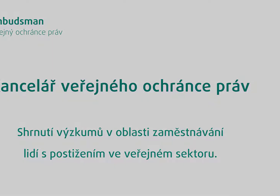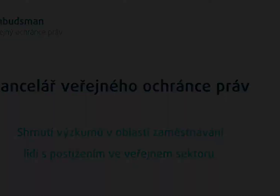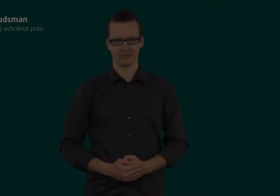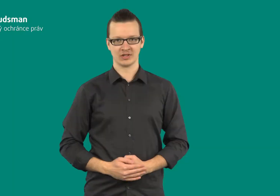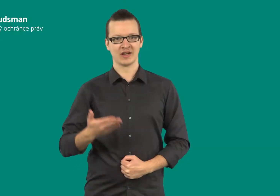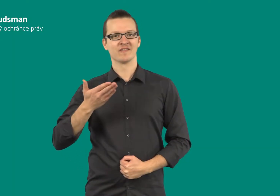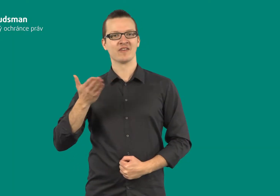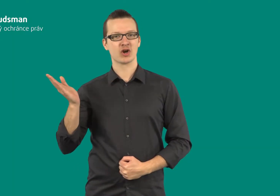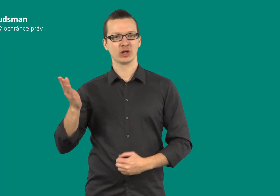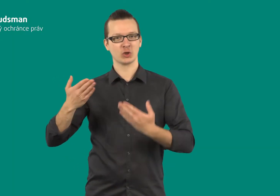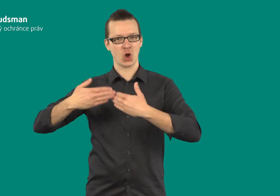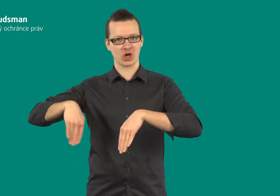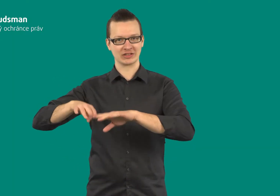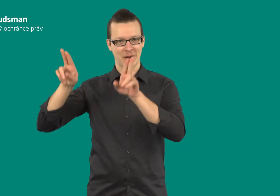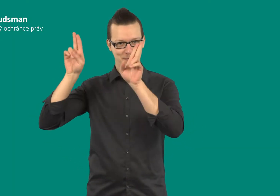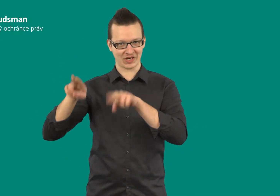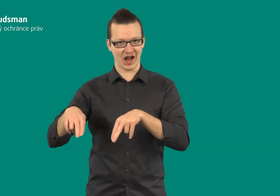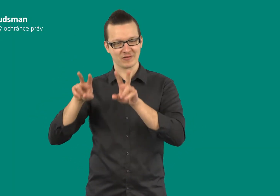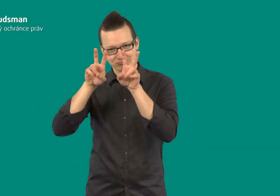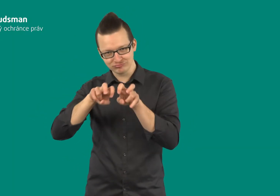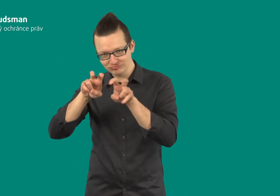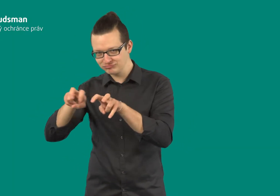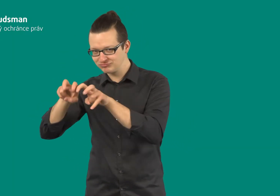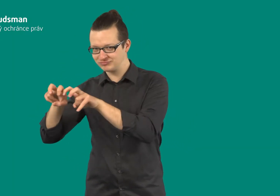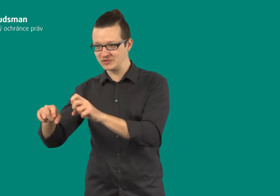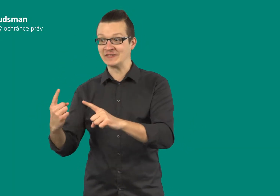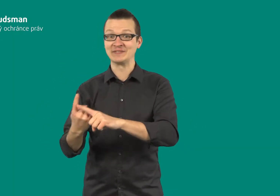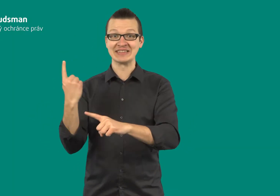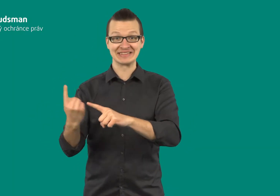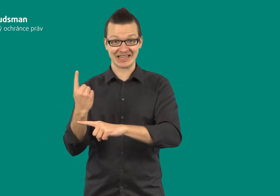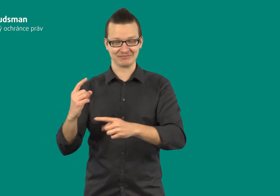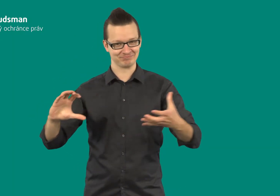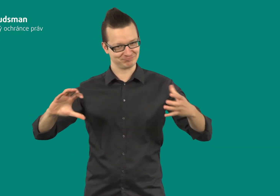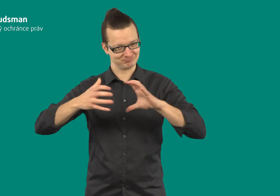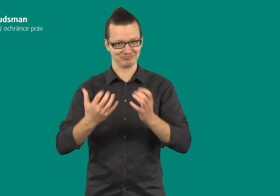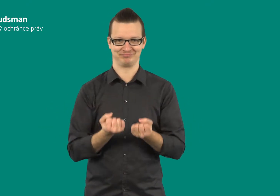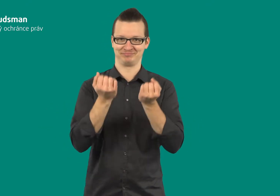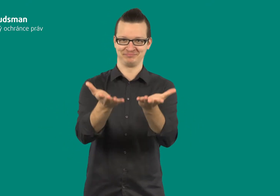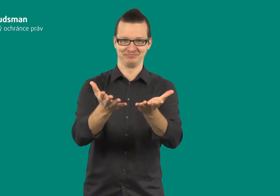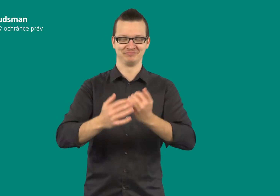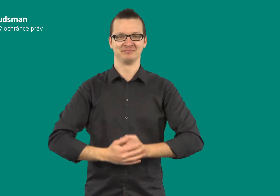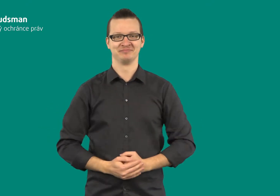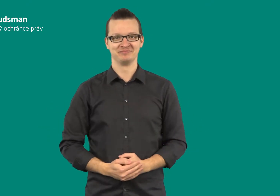Shrnutí výzkumů veřejného ochránce práv, jejich výsledky teď sdělíme.